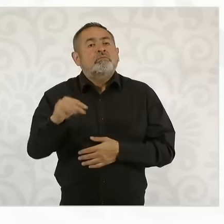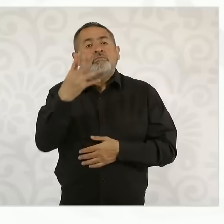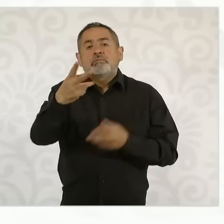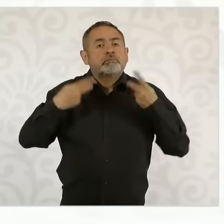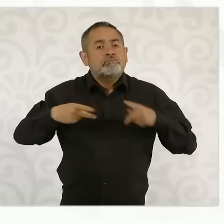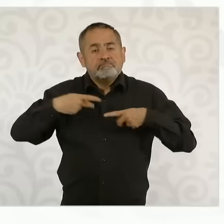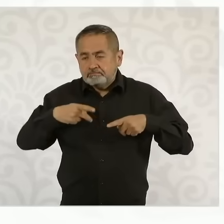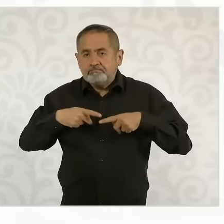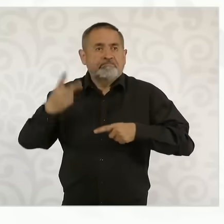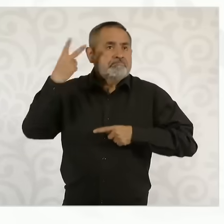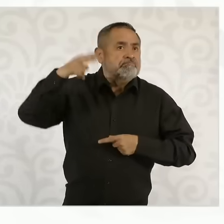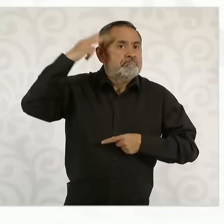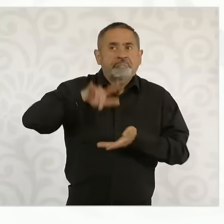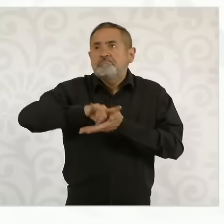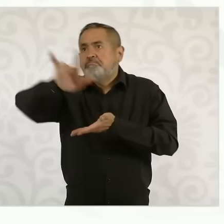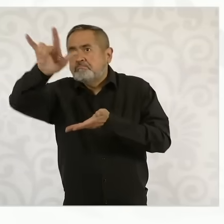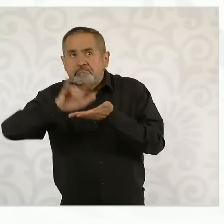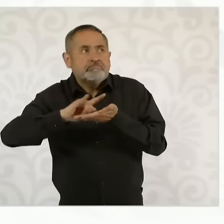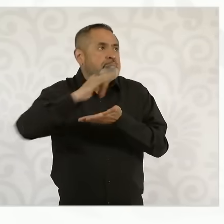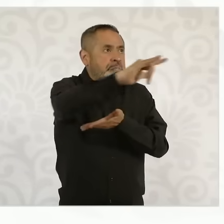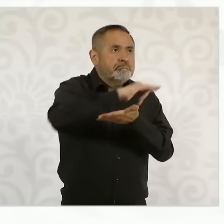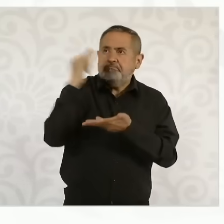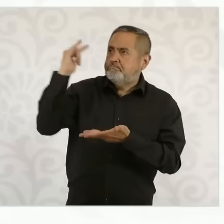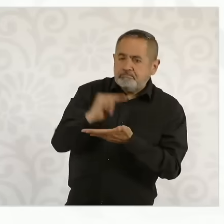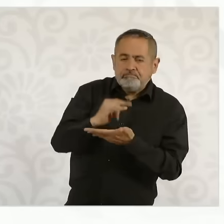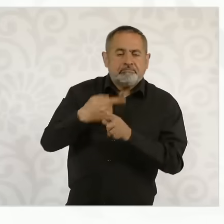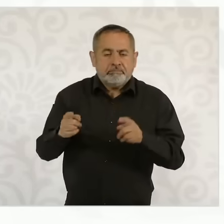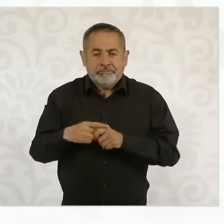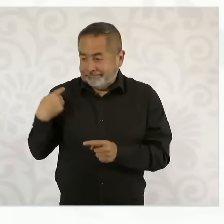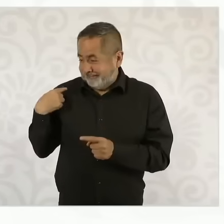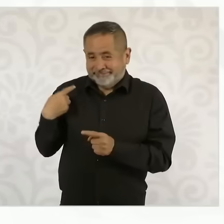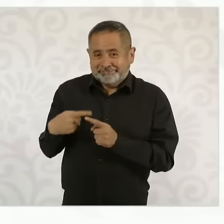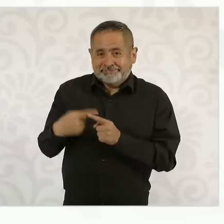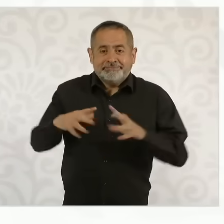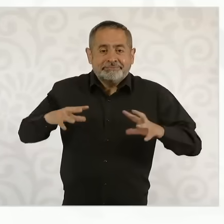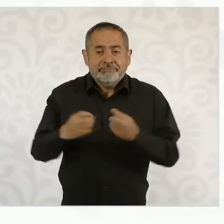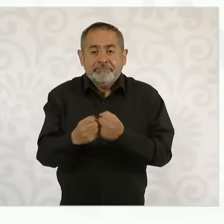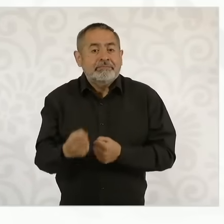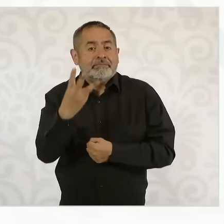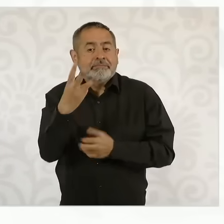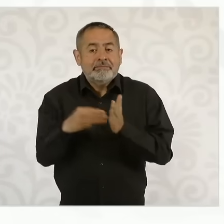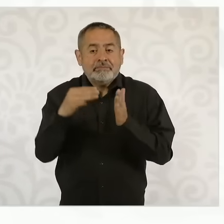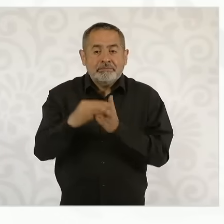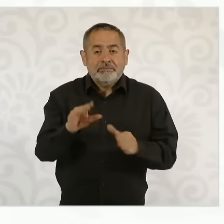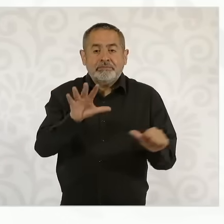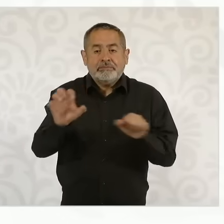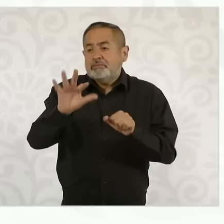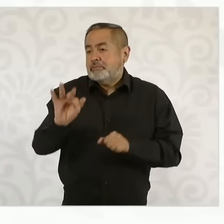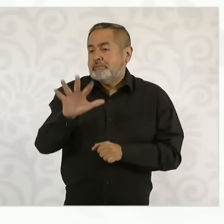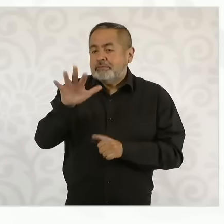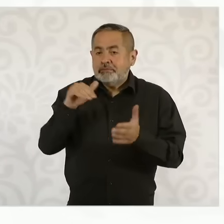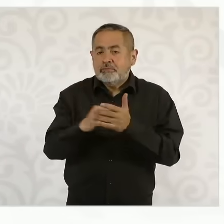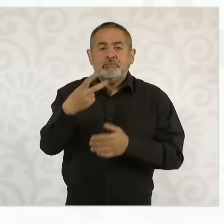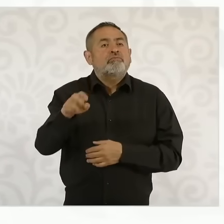pasajeros y en este primer semestre hasta el 15 de julio llevamos ya 3,645,297,